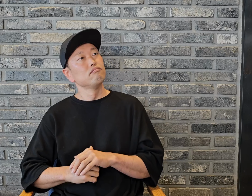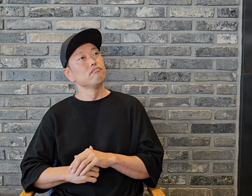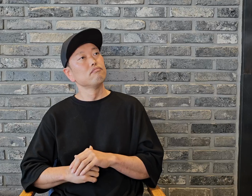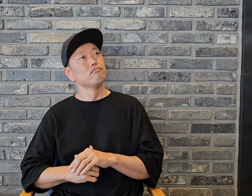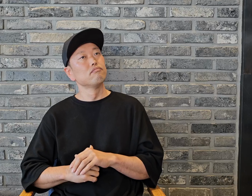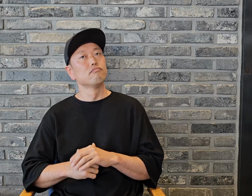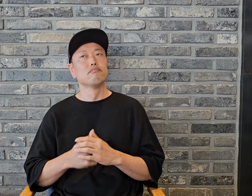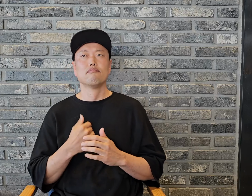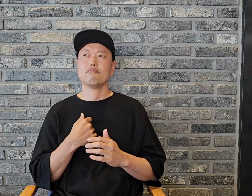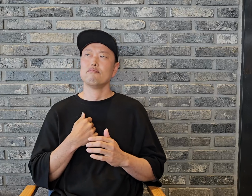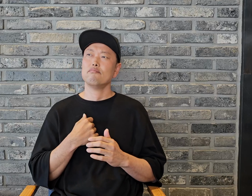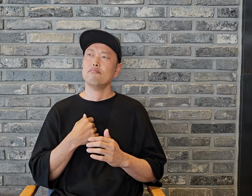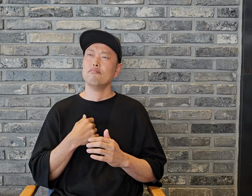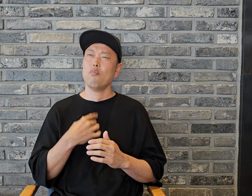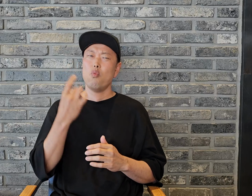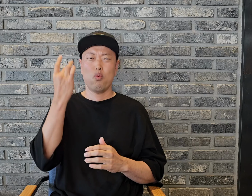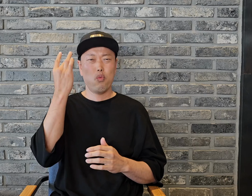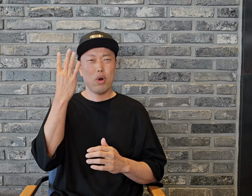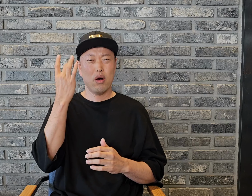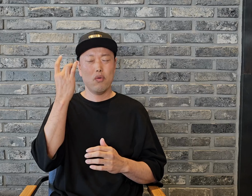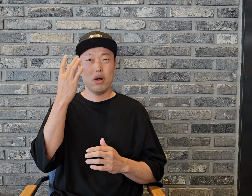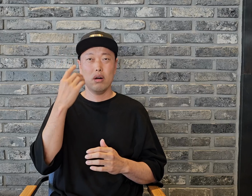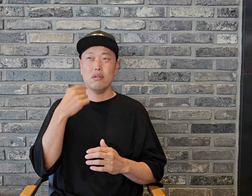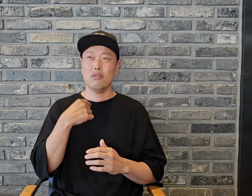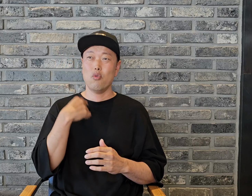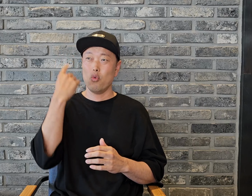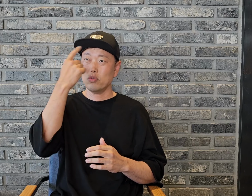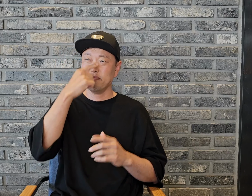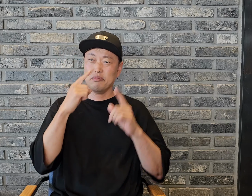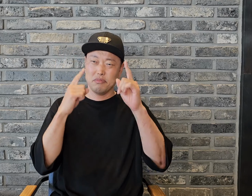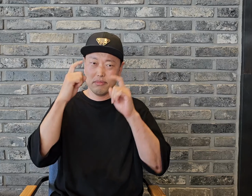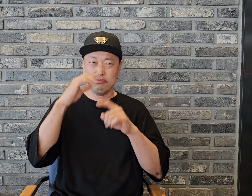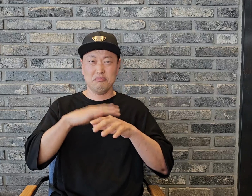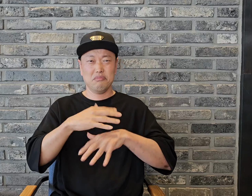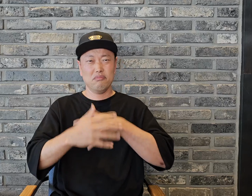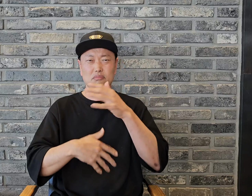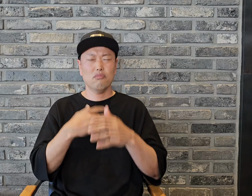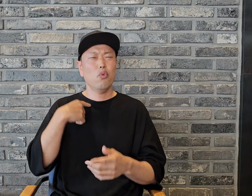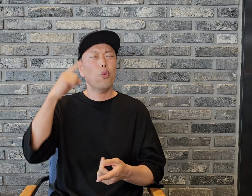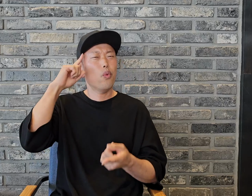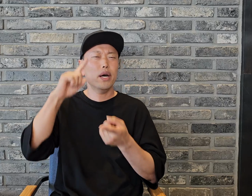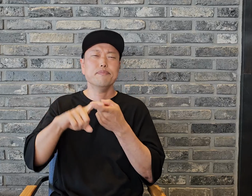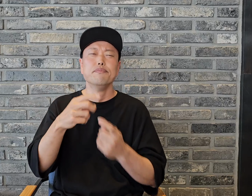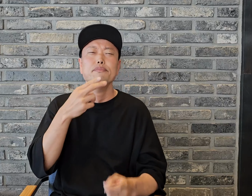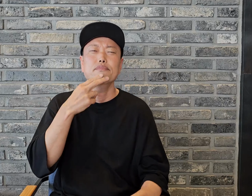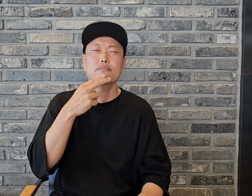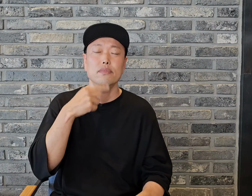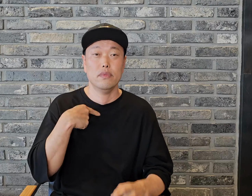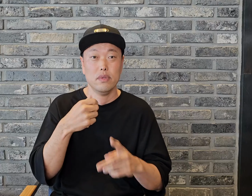Ursprünglich interessierte ich mich nicht für Mimik oder Ausdrucksmöglichkeiten.